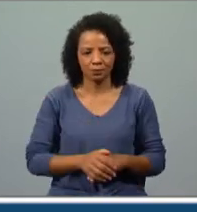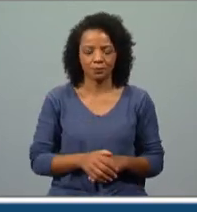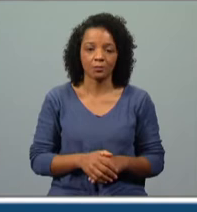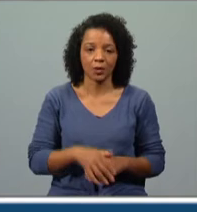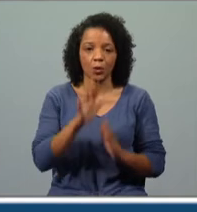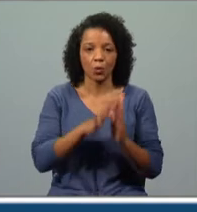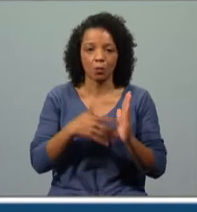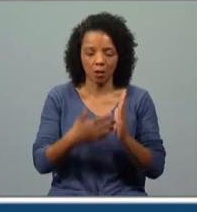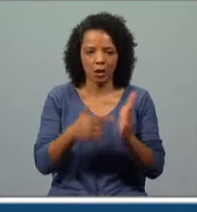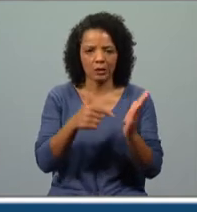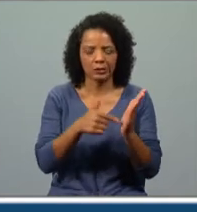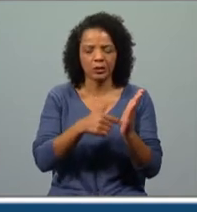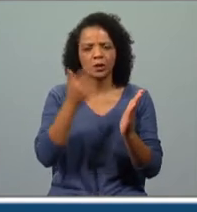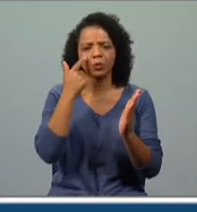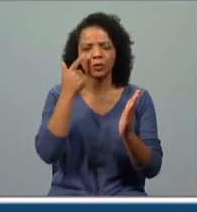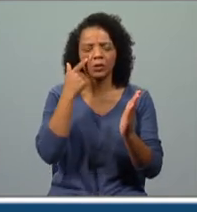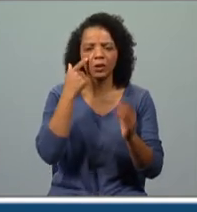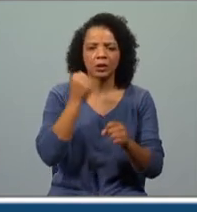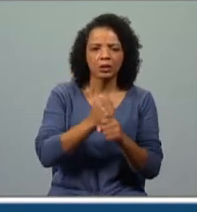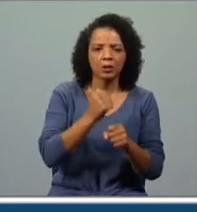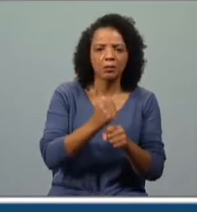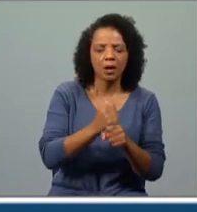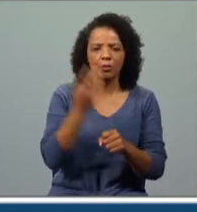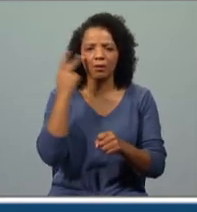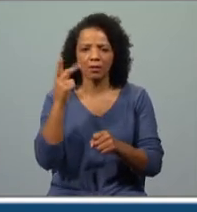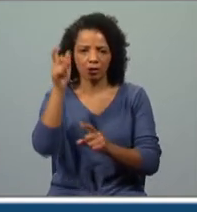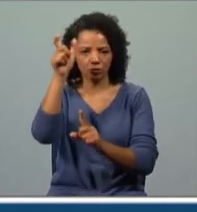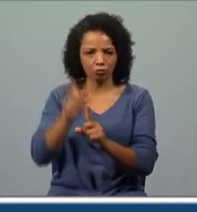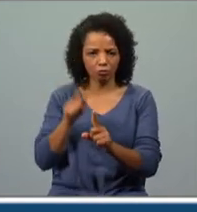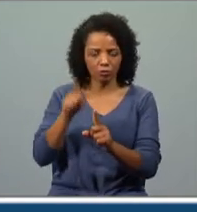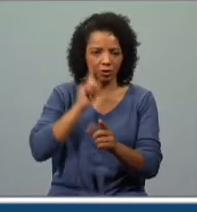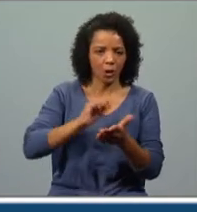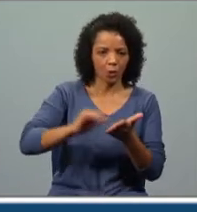conhecer a vida e obra de Maria Alberta menéres vamos ver algumas partes do Liz 了解瑪麗亞·艾伯塔的生活和工作menéres 讓我們看看 Liz 的某些部分